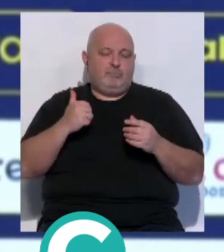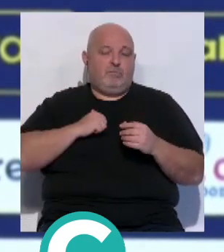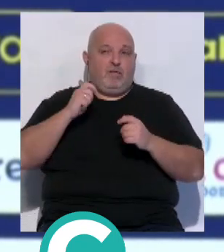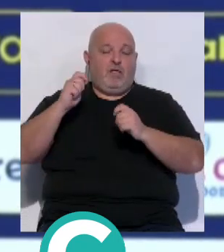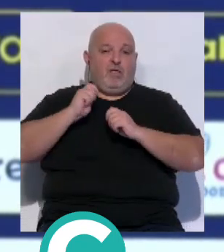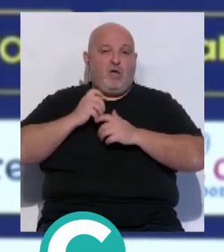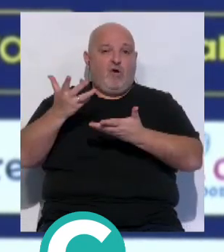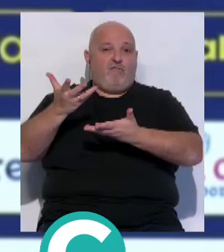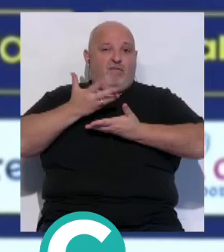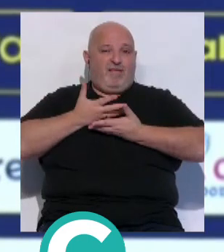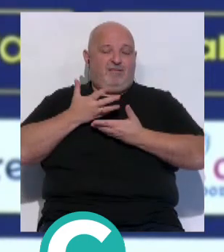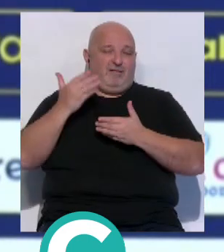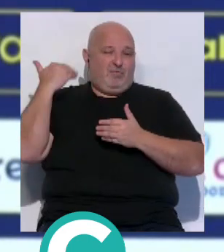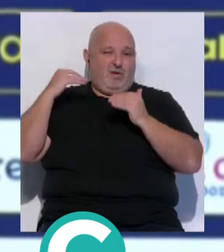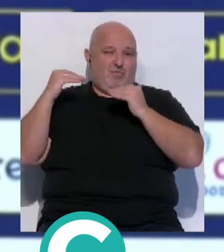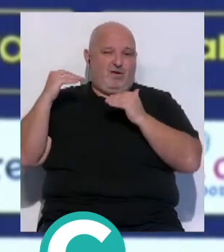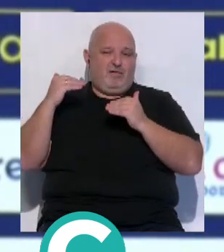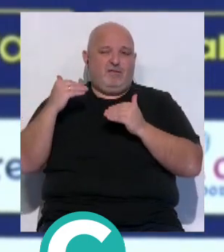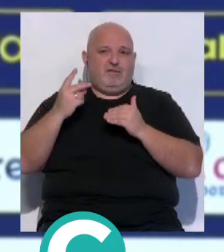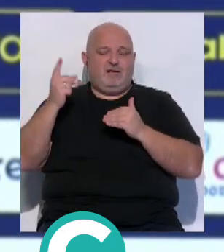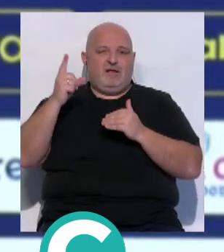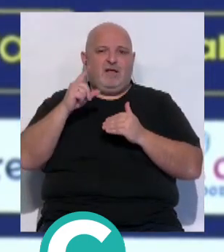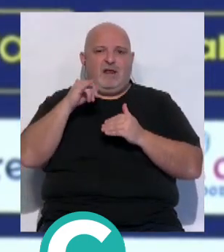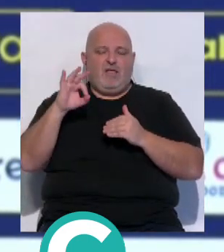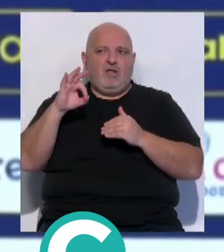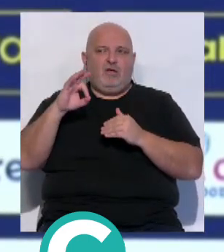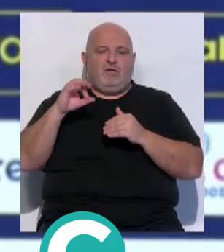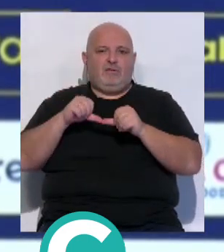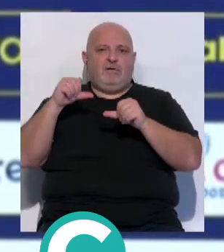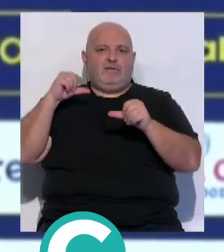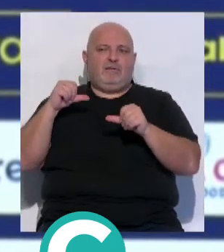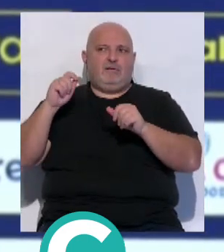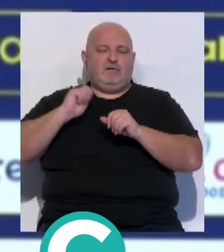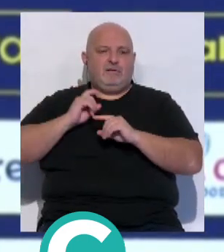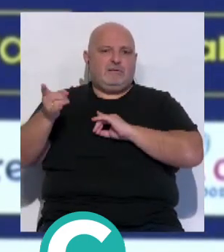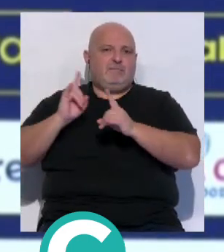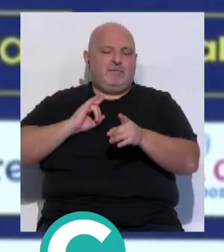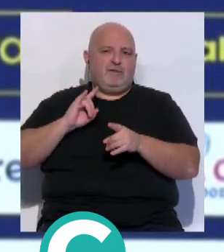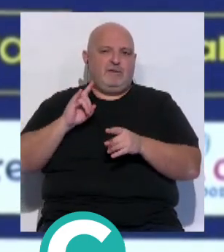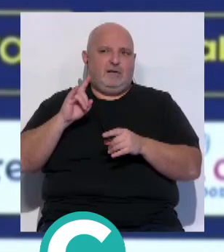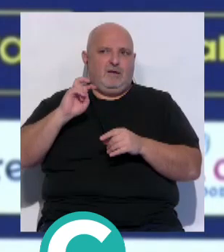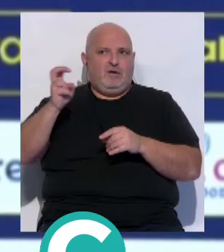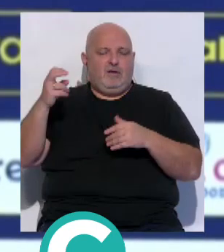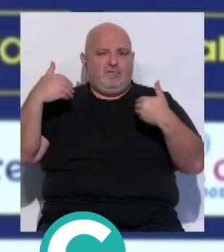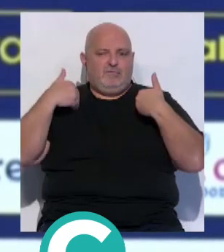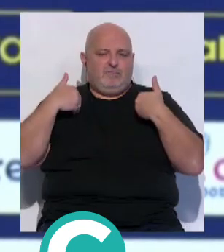de salir del Asia en la etapa anterior y recibir el llamado de mendiliber que era un entrenador